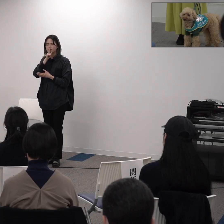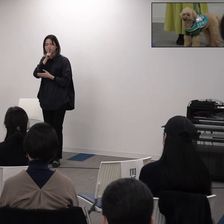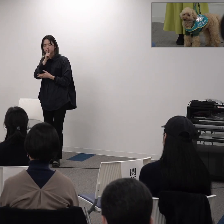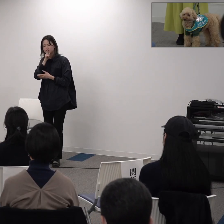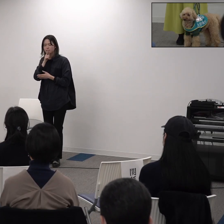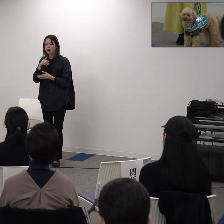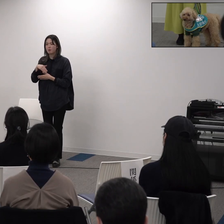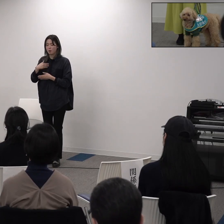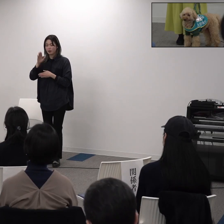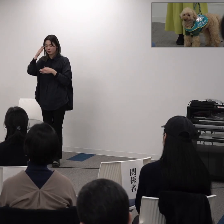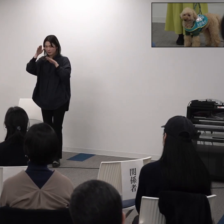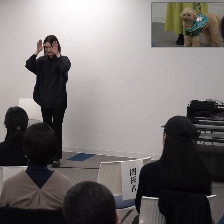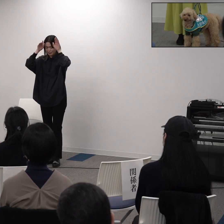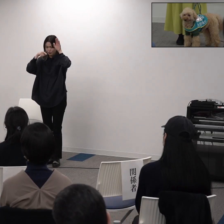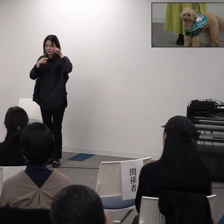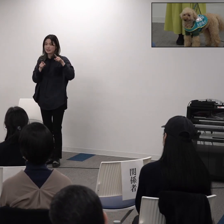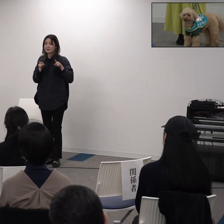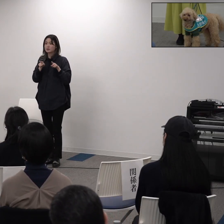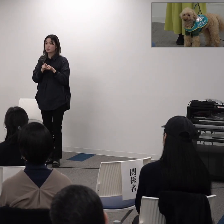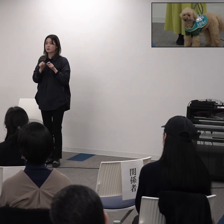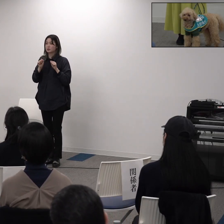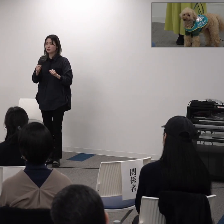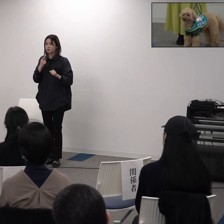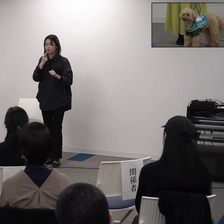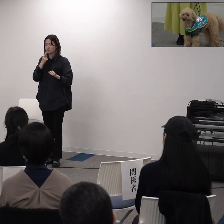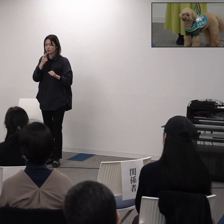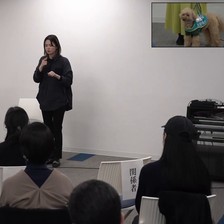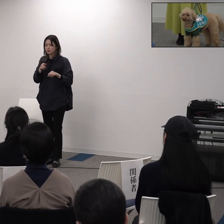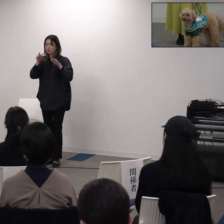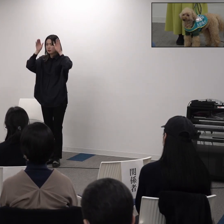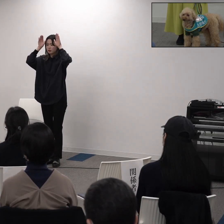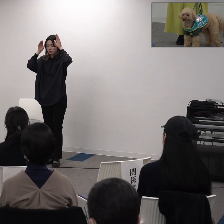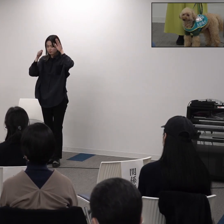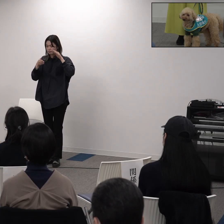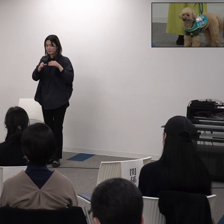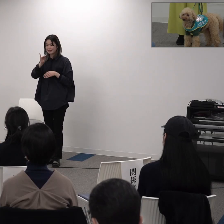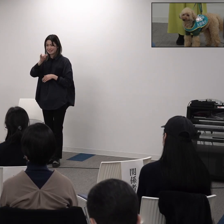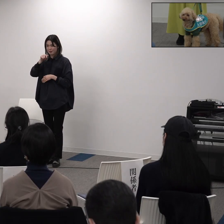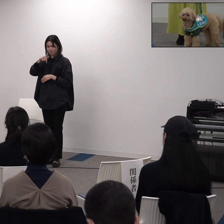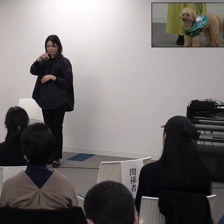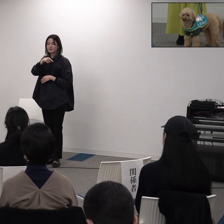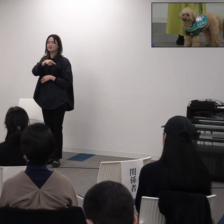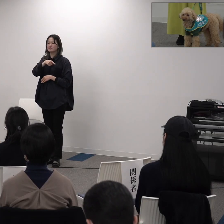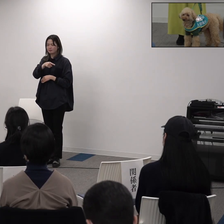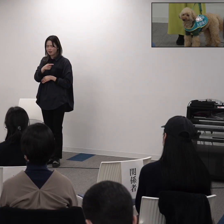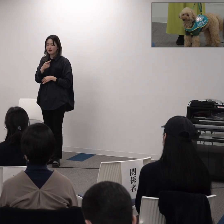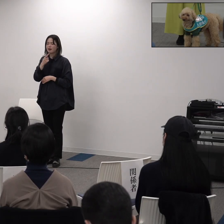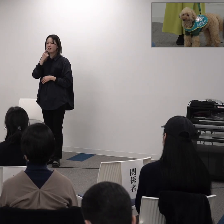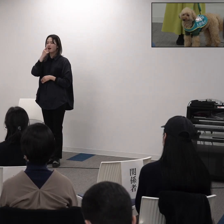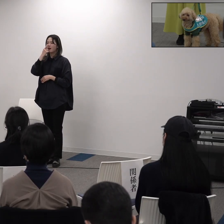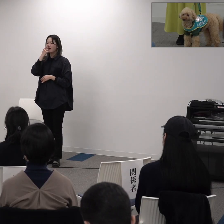チャンプは私が聞こえないということを周りの人に気づいてもらう目印